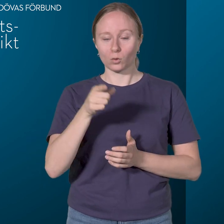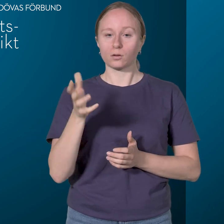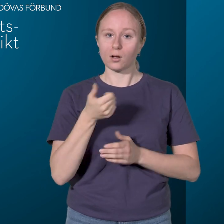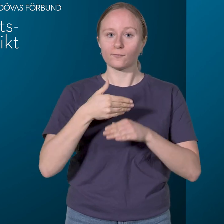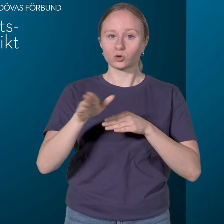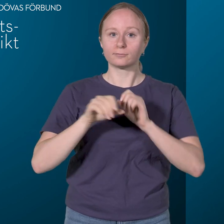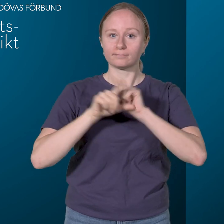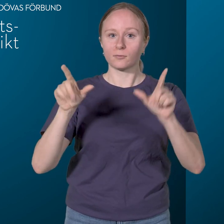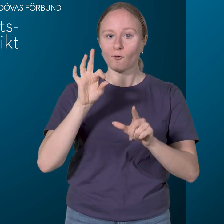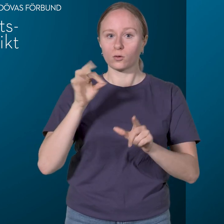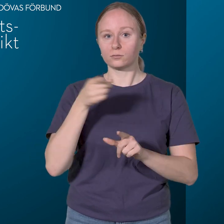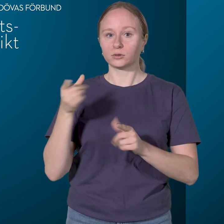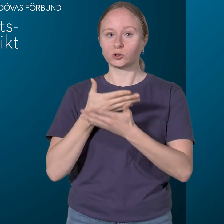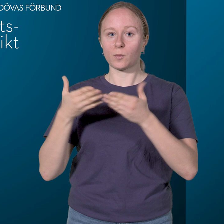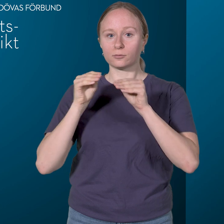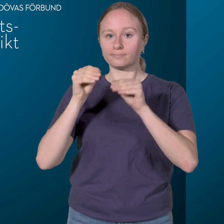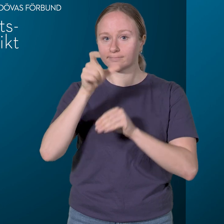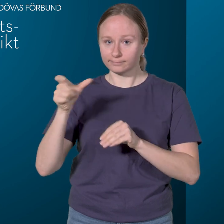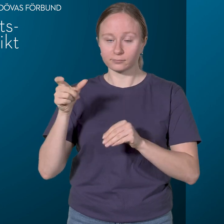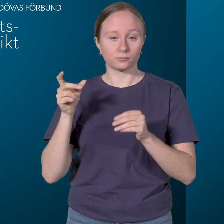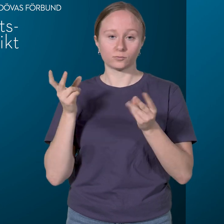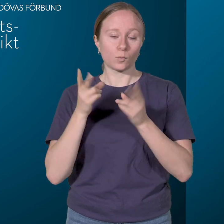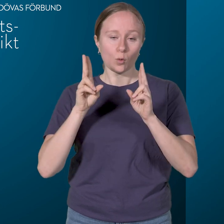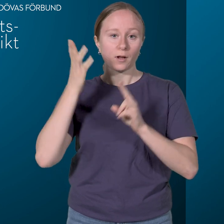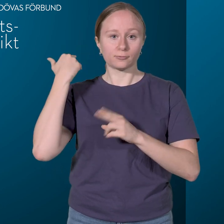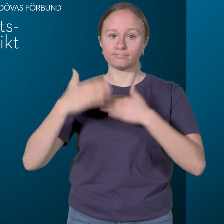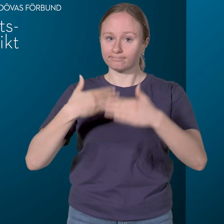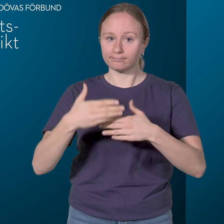Du kan fortfarande skicka frågor till språkrådgivningen som förr, -